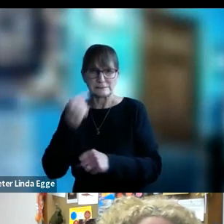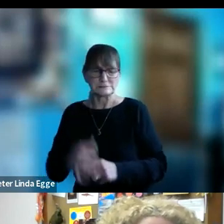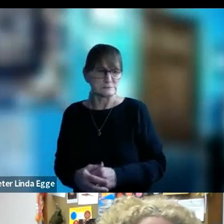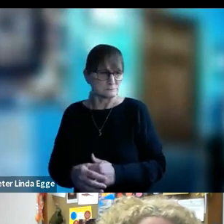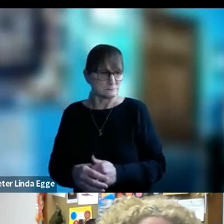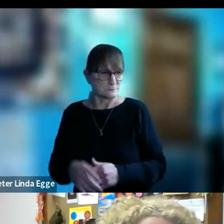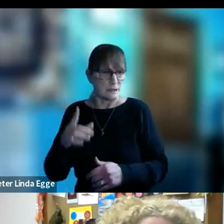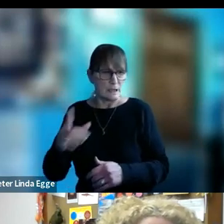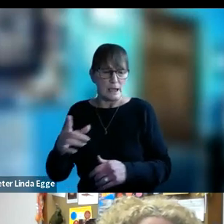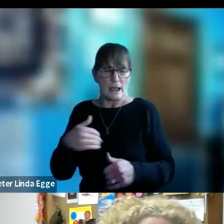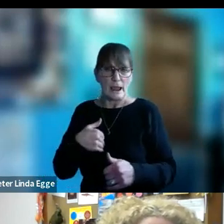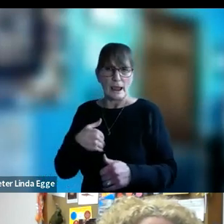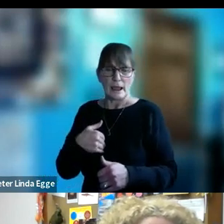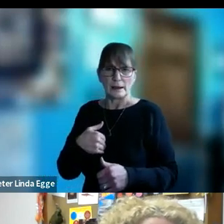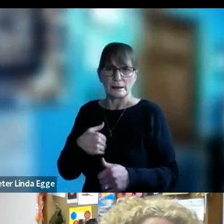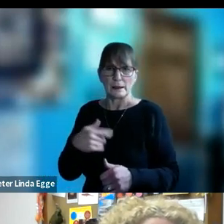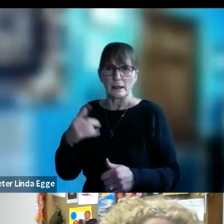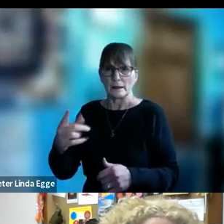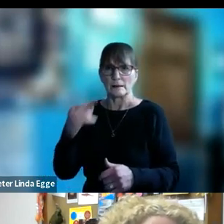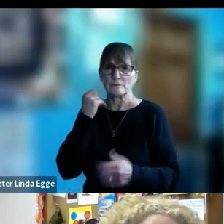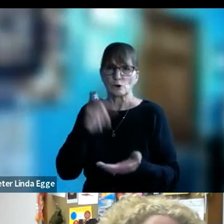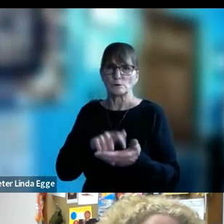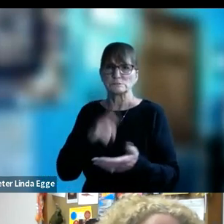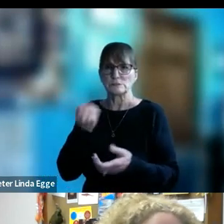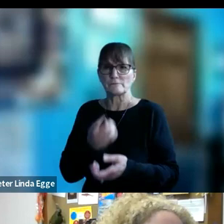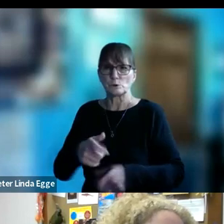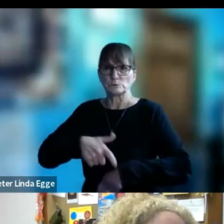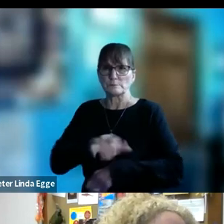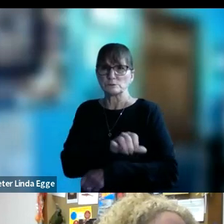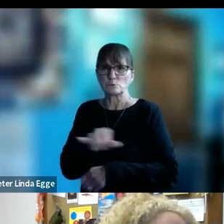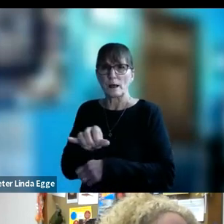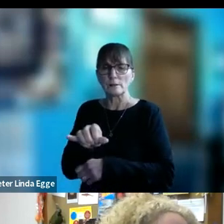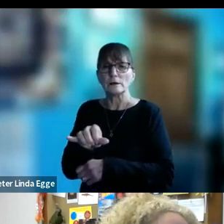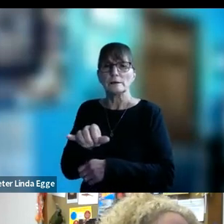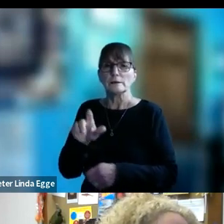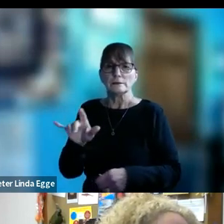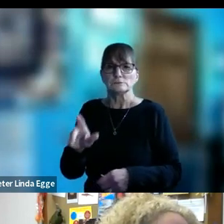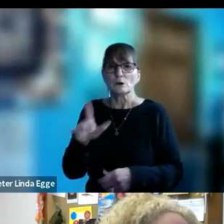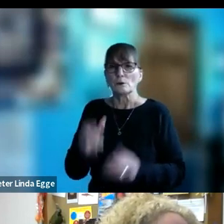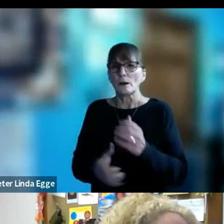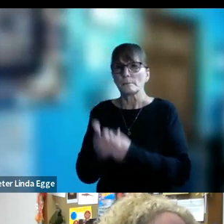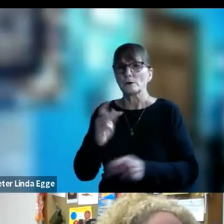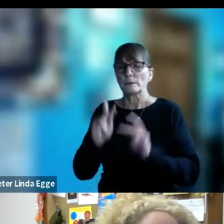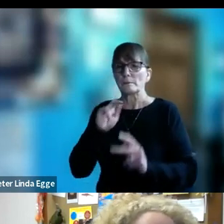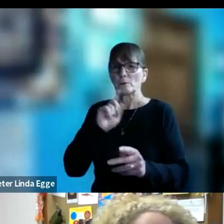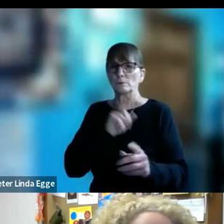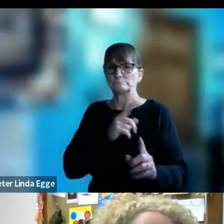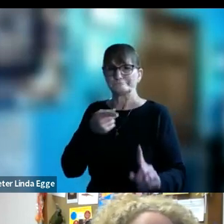Y eso también lo he visto solo un par de veces. La mayoría de la gente, cuando señala que probablemente eso es lo que lo causa...